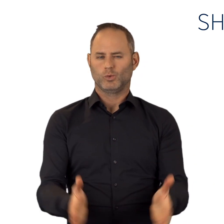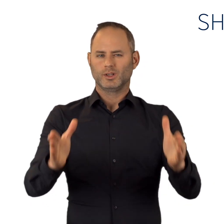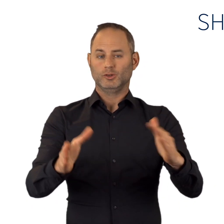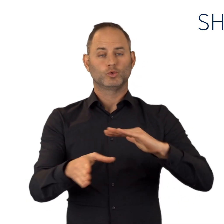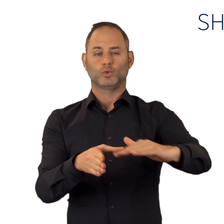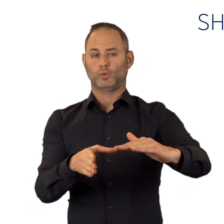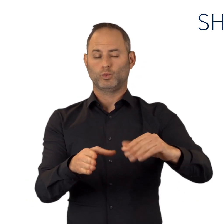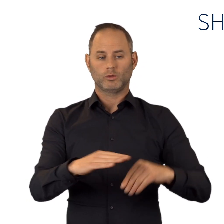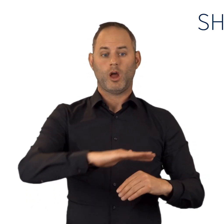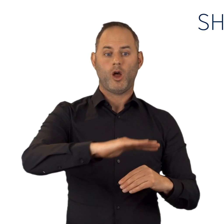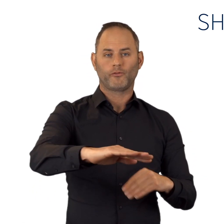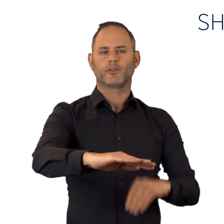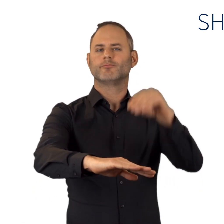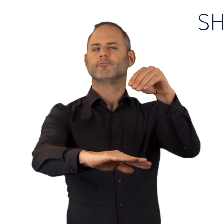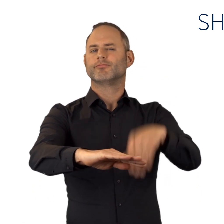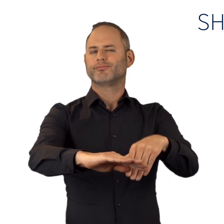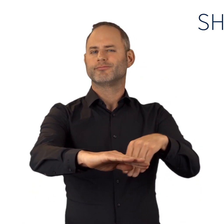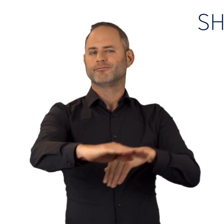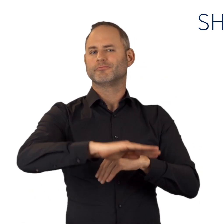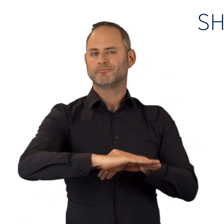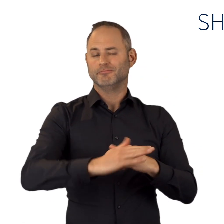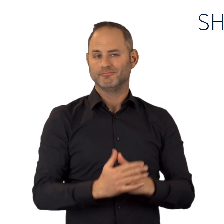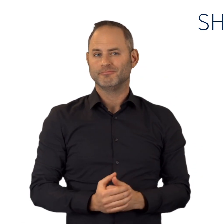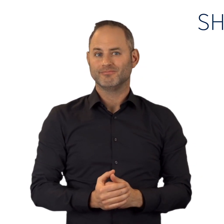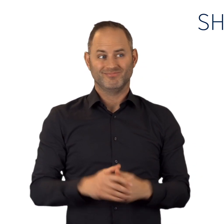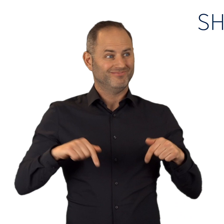und ihn anschließend in eine verschlossene Urne einwerfen.